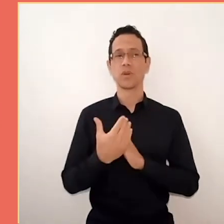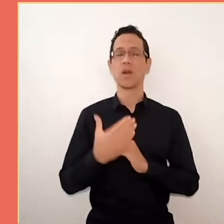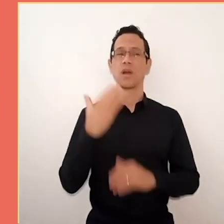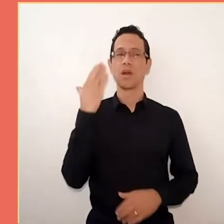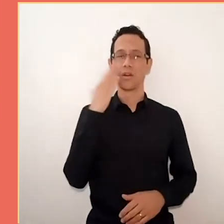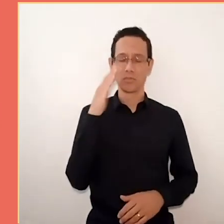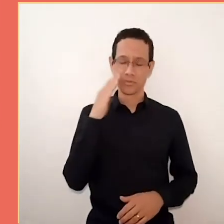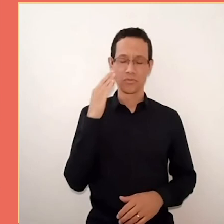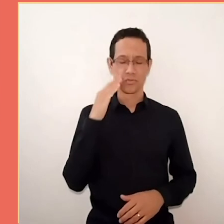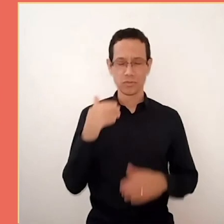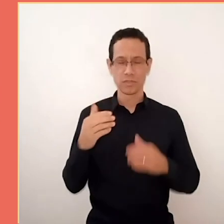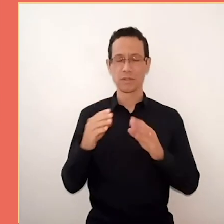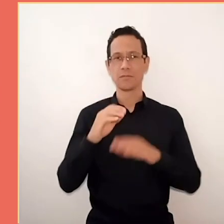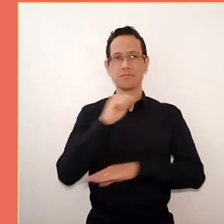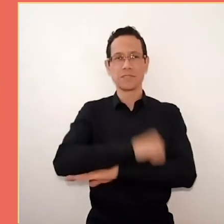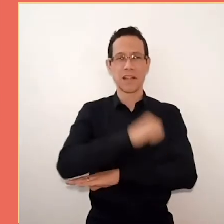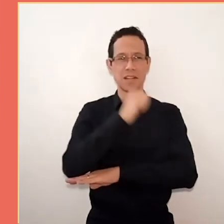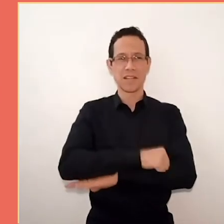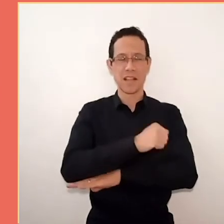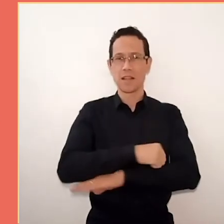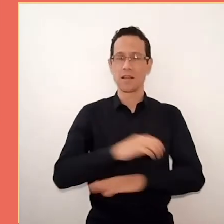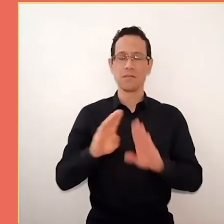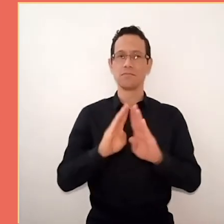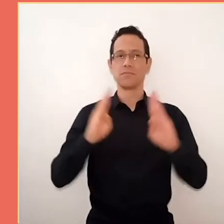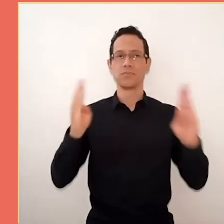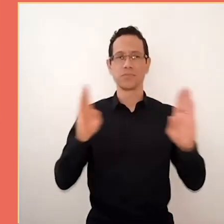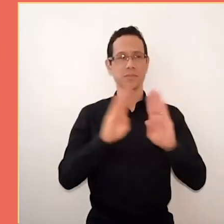e abrir janelas pra mundos além dos nossos.